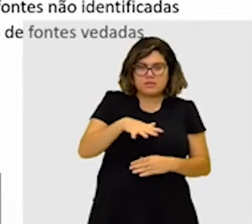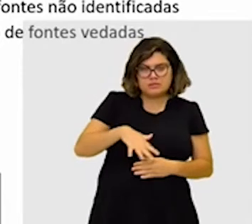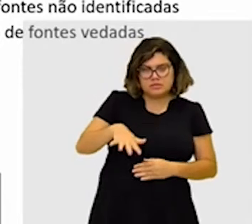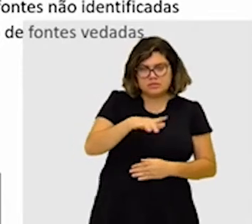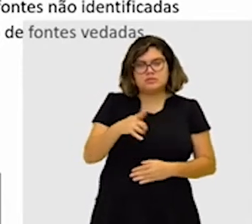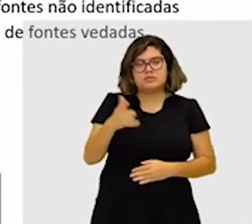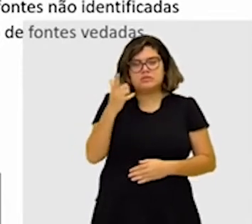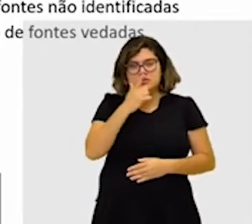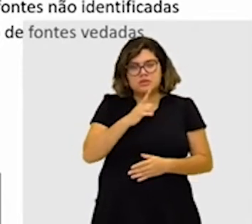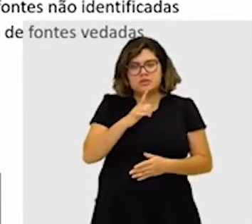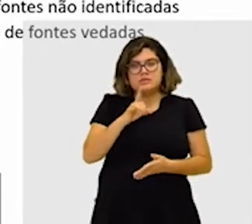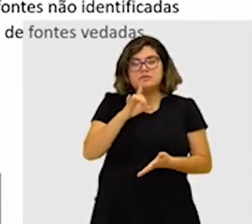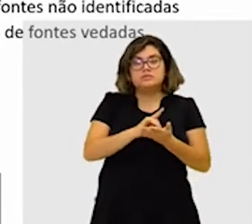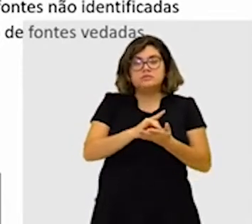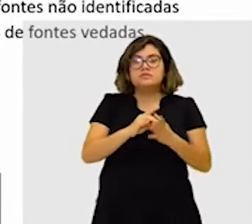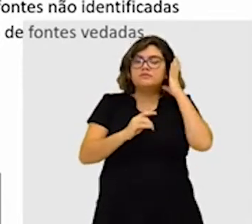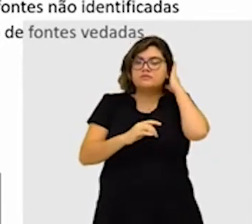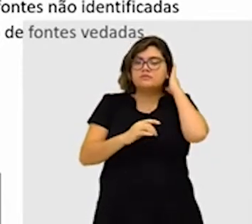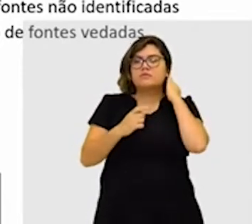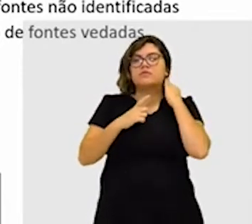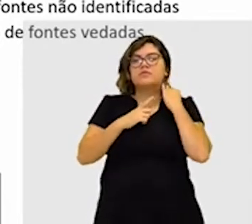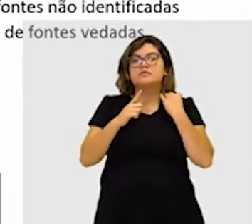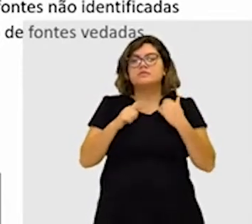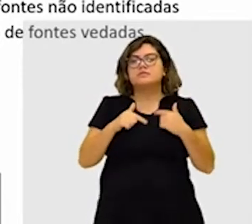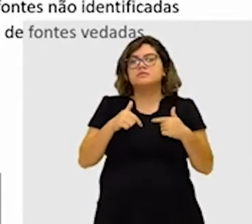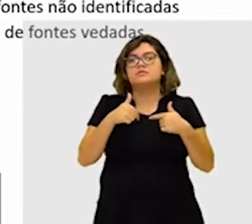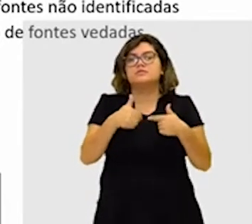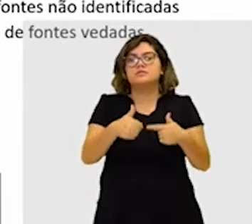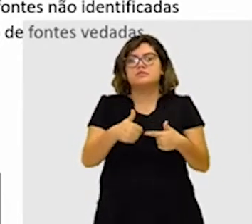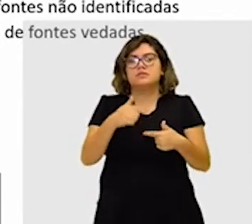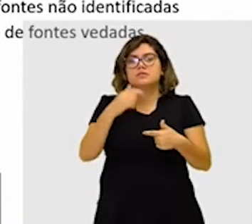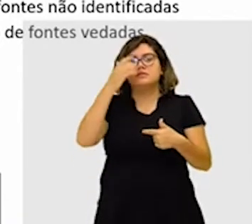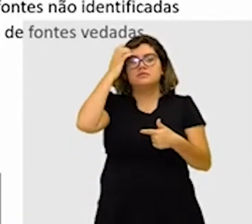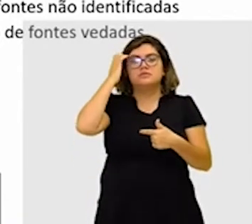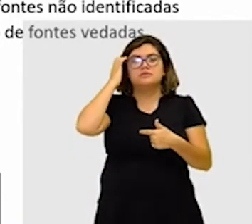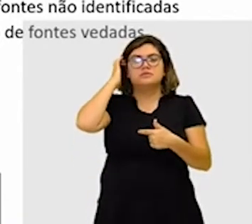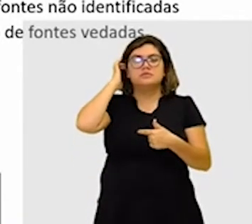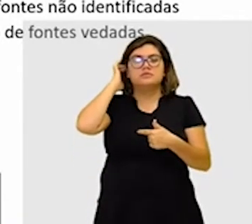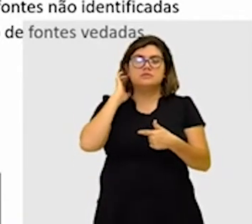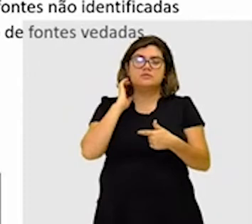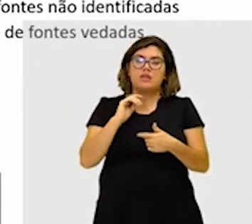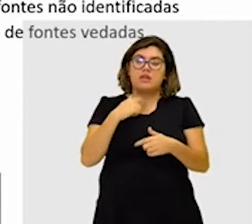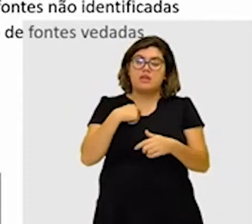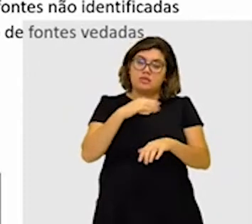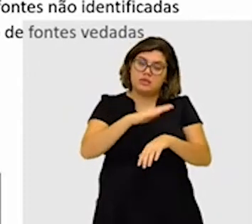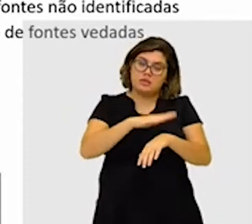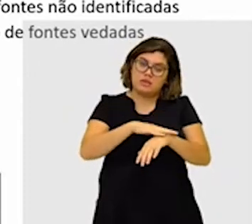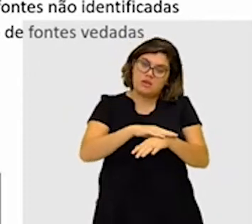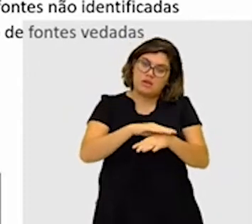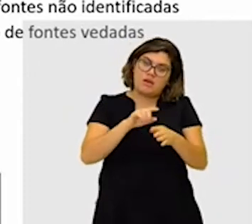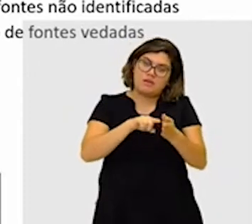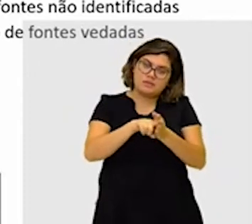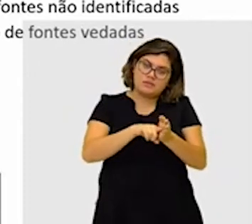partidos políticos devem agir deve empregar pênis quando se investiga controle sequer transparência